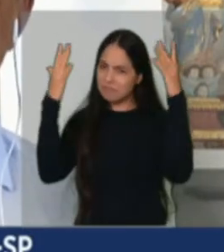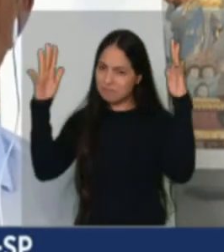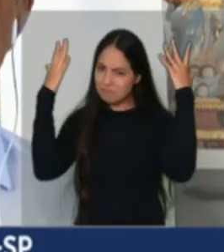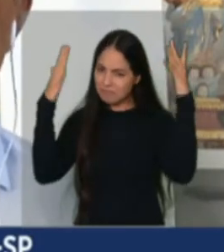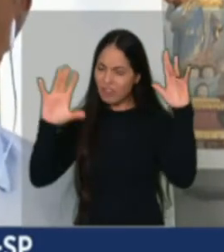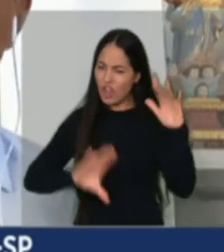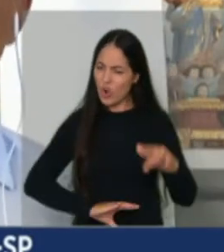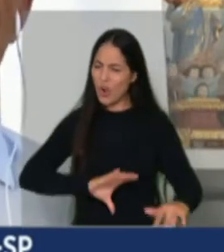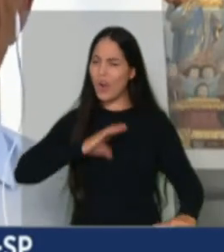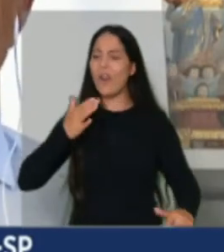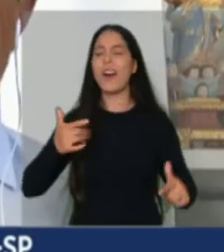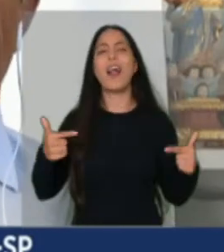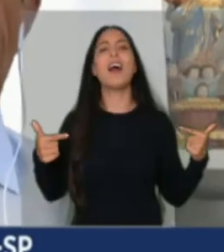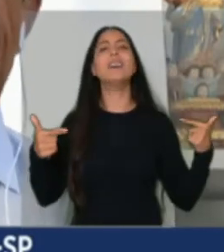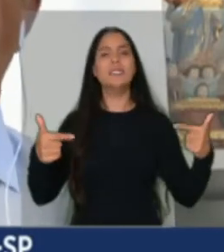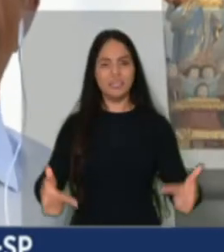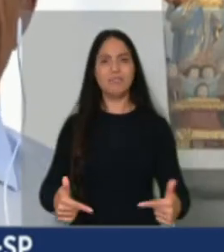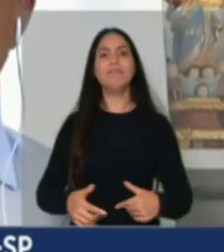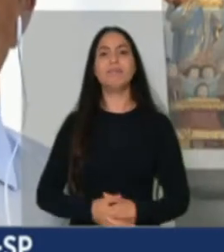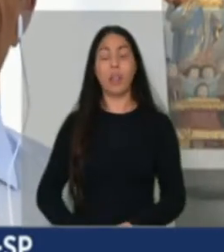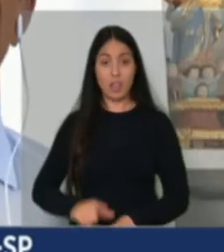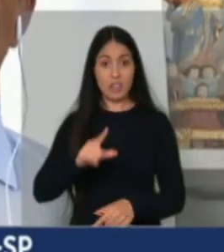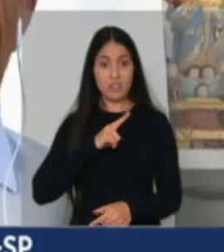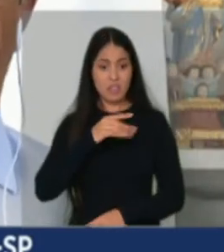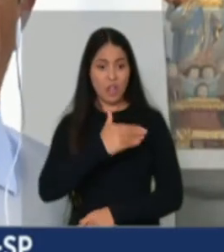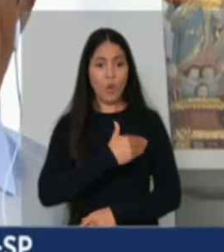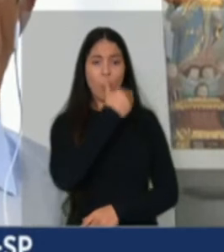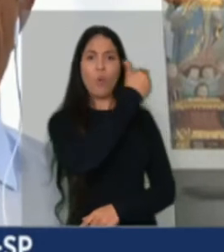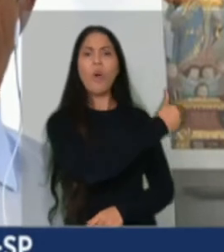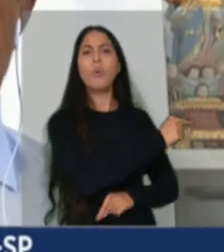MAIS FRACO. AFINAL, JESUS CRISTO FOI ASSIM, QUE JESUS